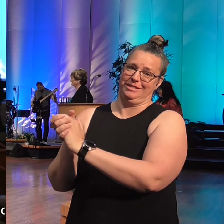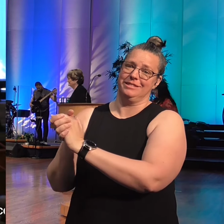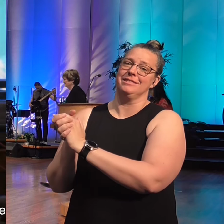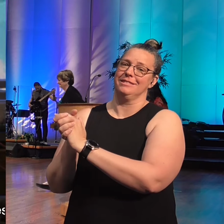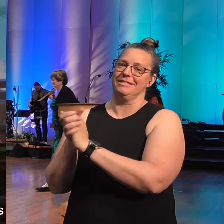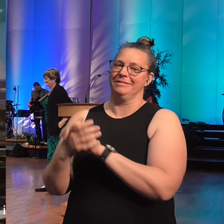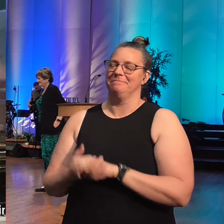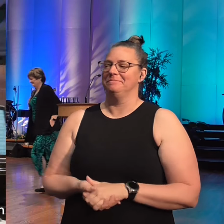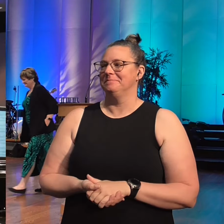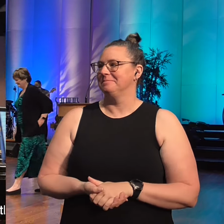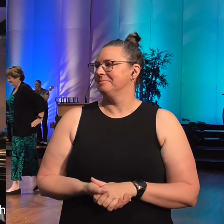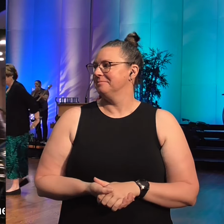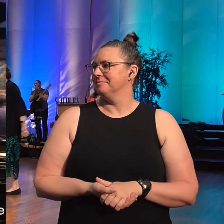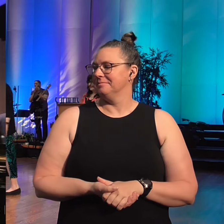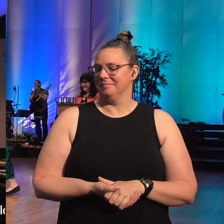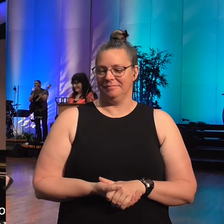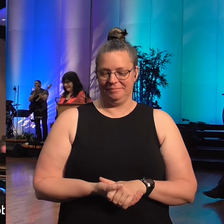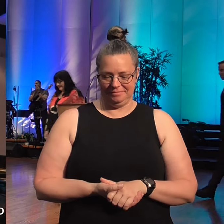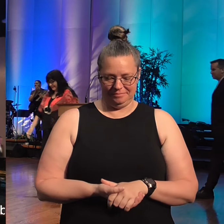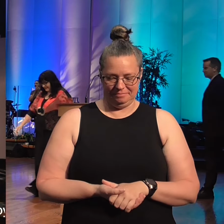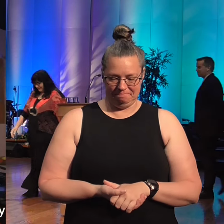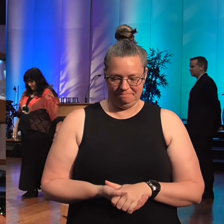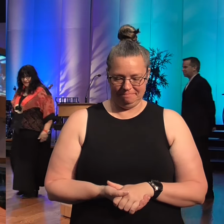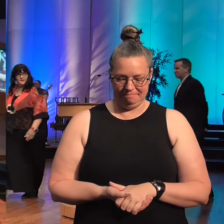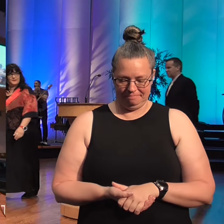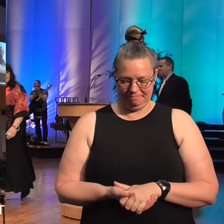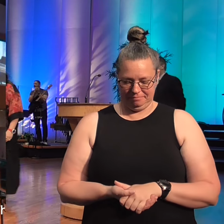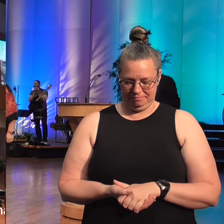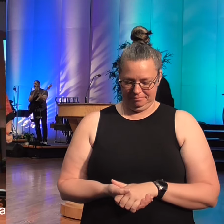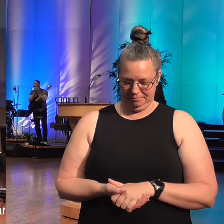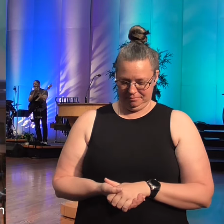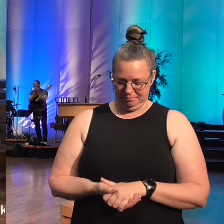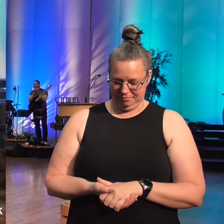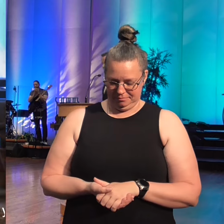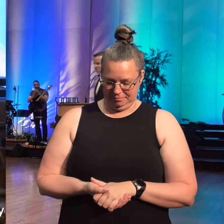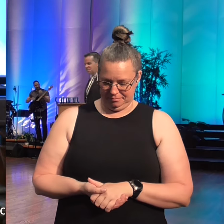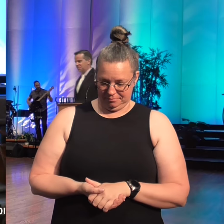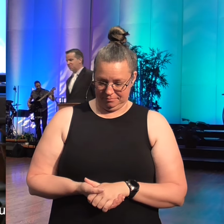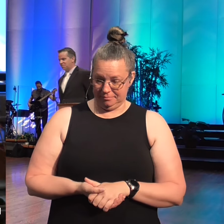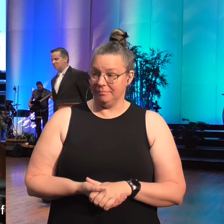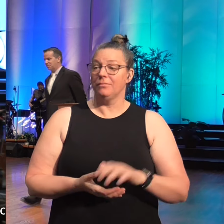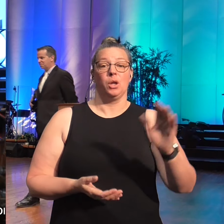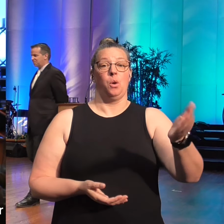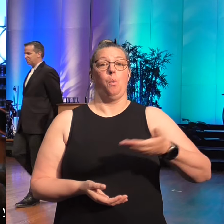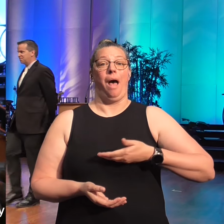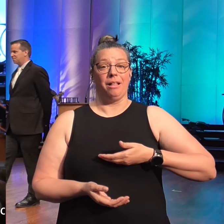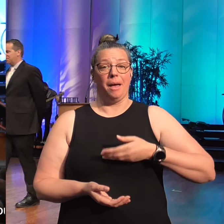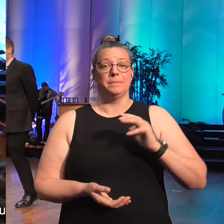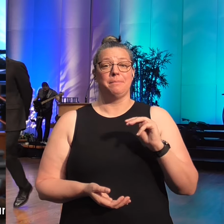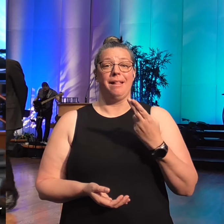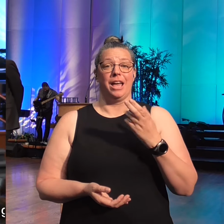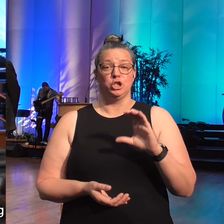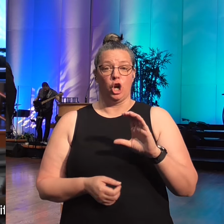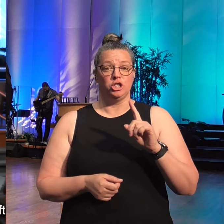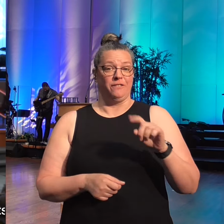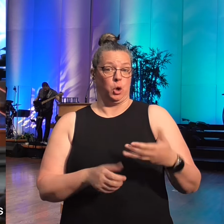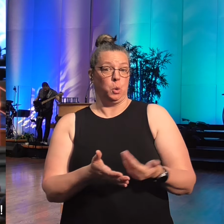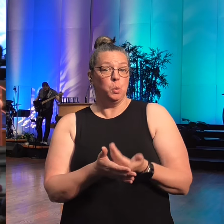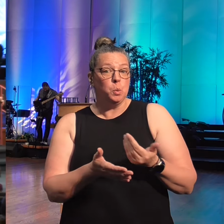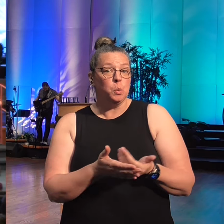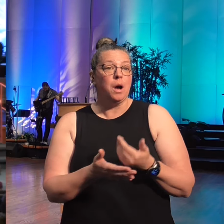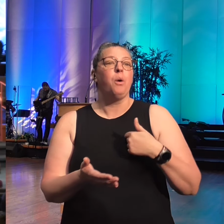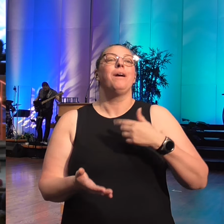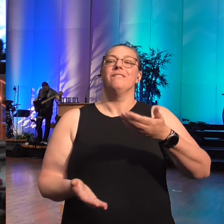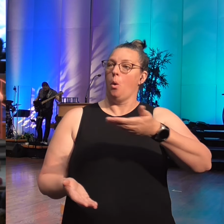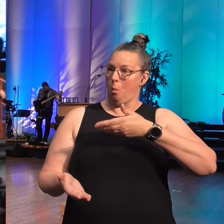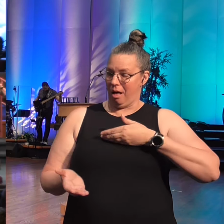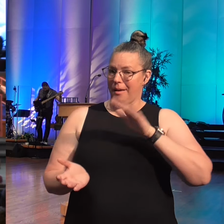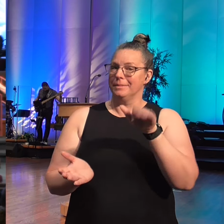Felicitaciones Y bienvenido a Mile High Si eres nuevo tenemos un centro de bienvenida en medio del